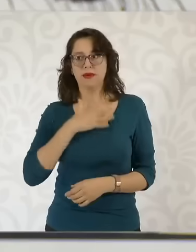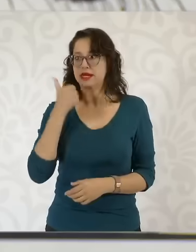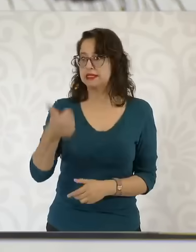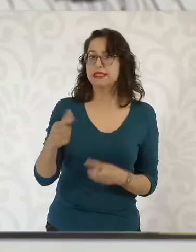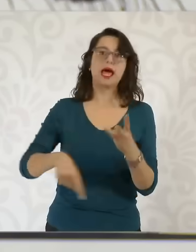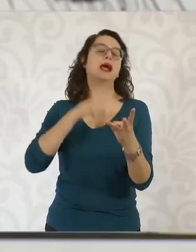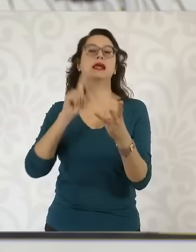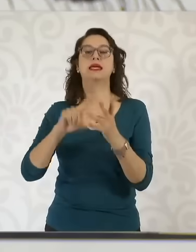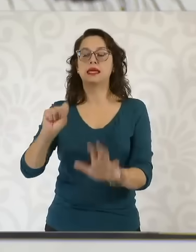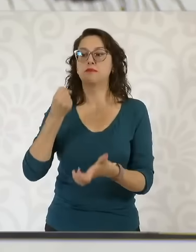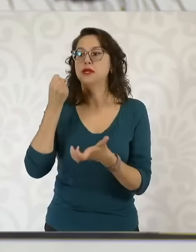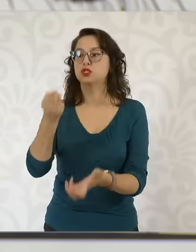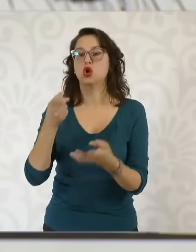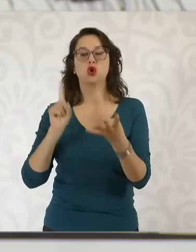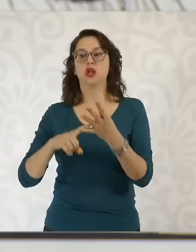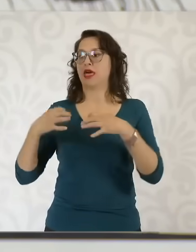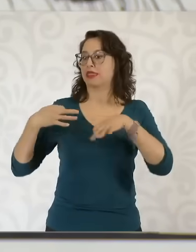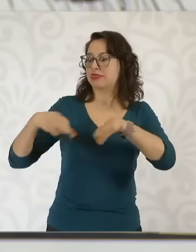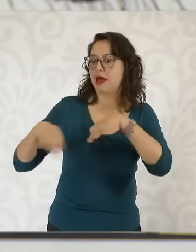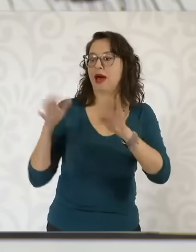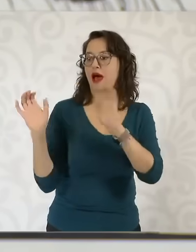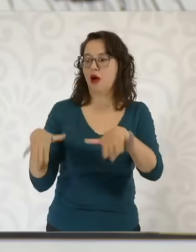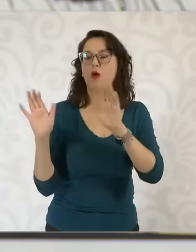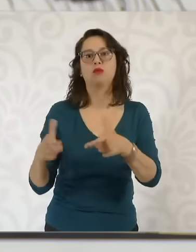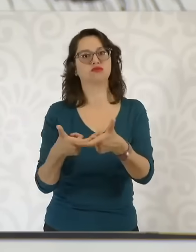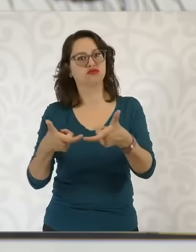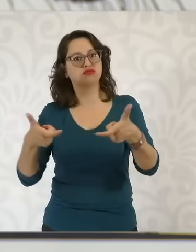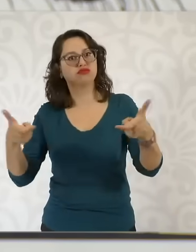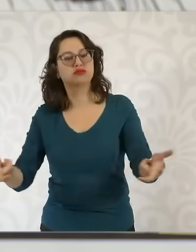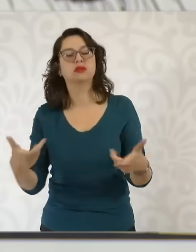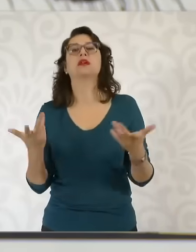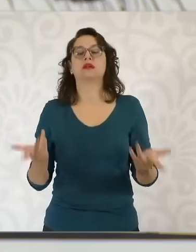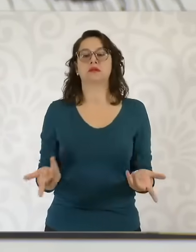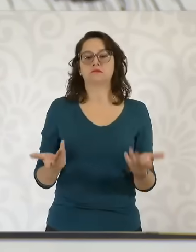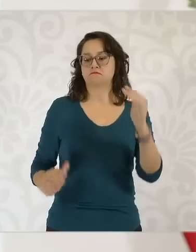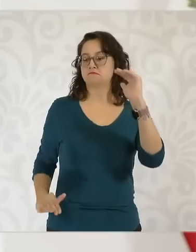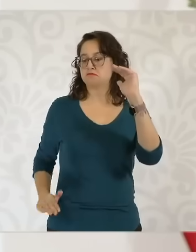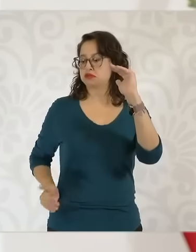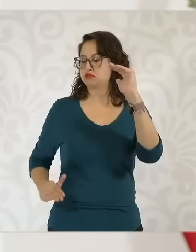nuestro país y la creación de empleos, pues han permitido que haya una reducción de las